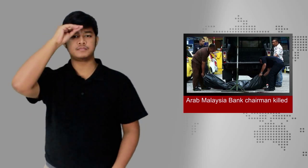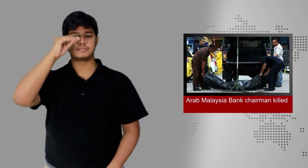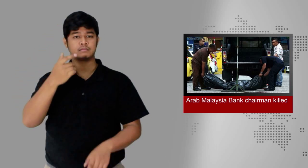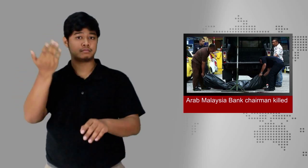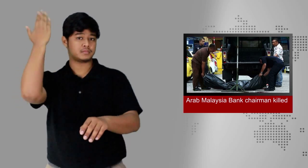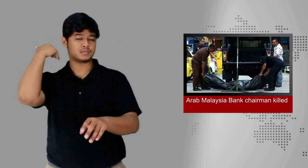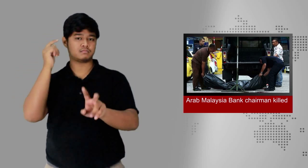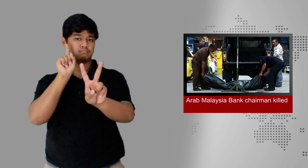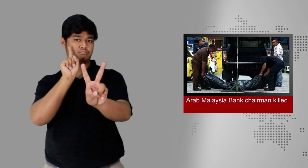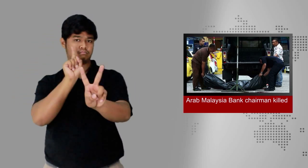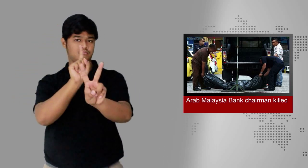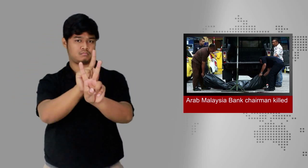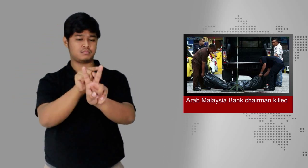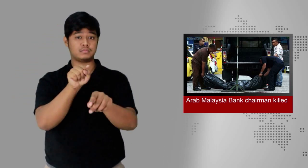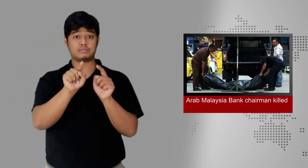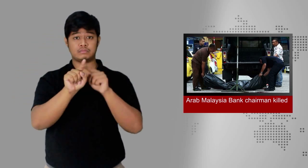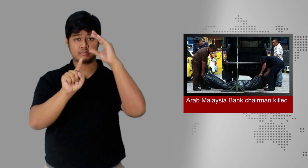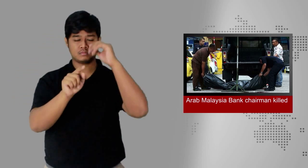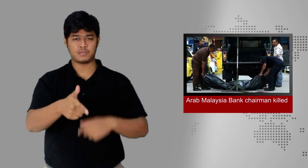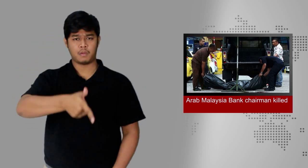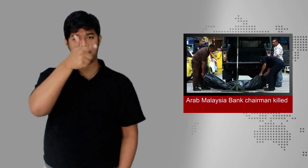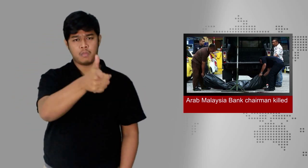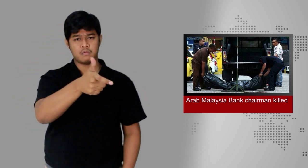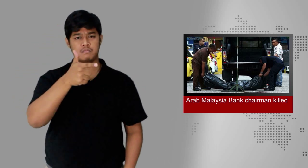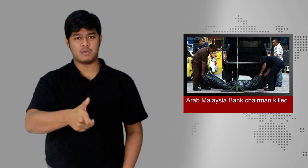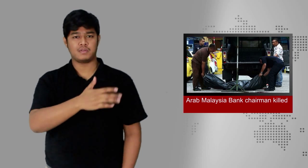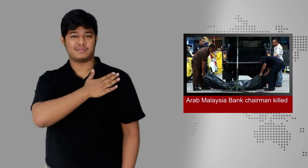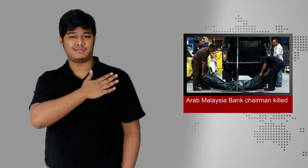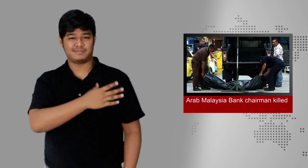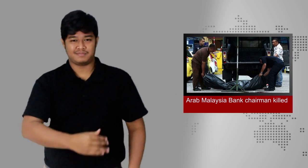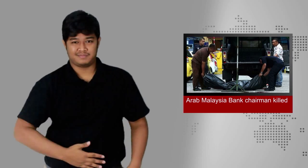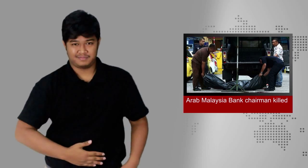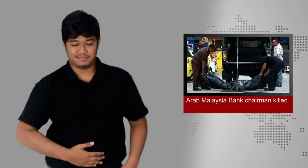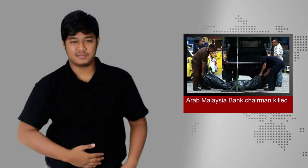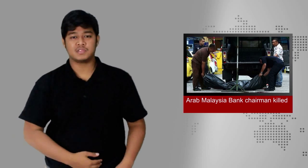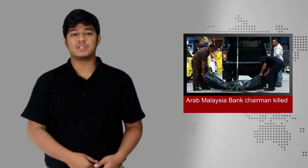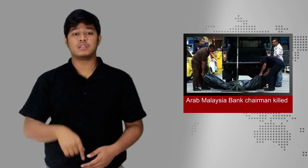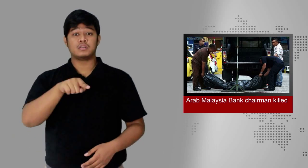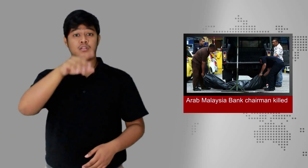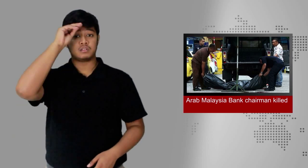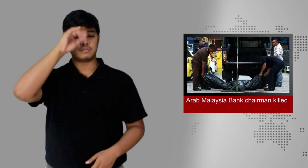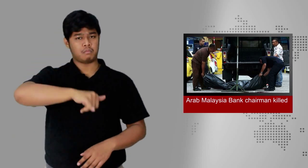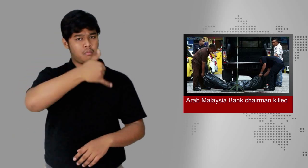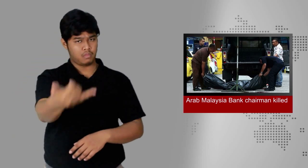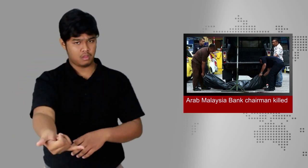Seorang lelaki telah hadir menghampir di belakang mereka lalu menembak Hussain.. ..di bahagaian dada dan bawah adobem.